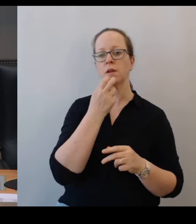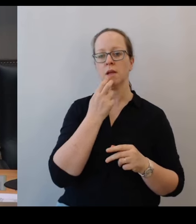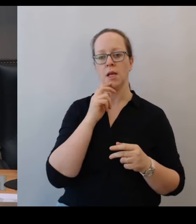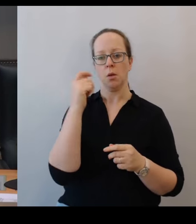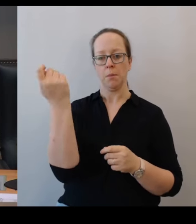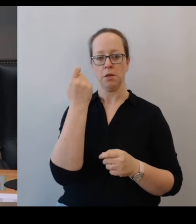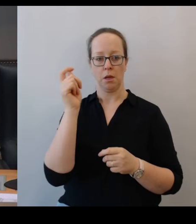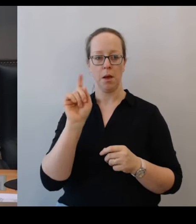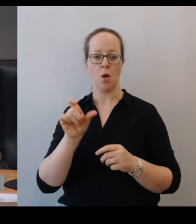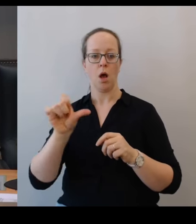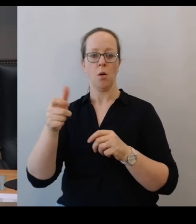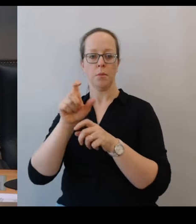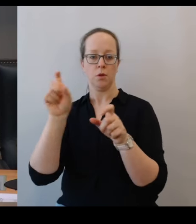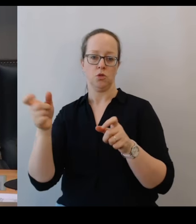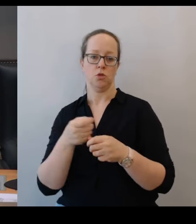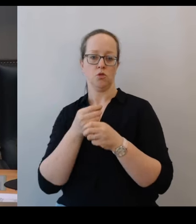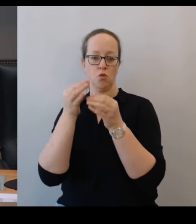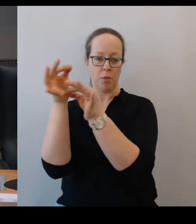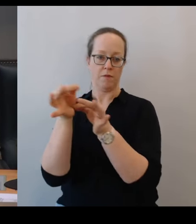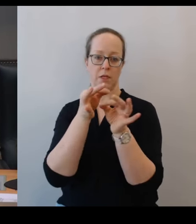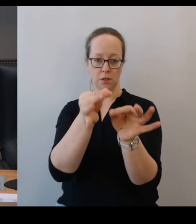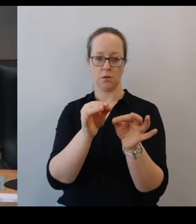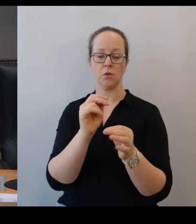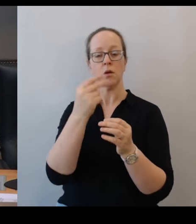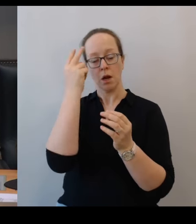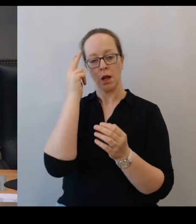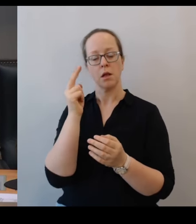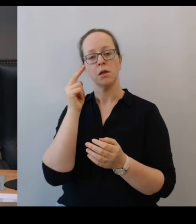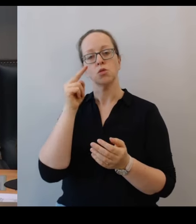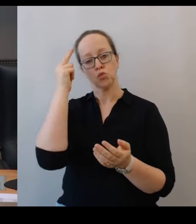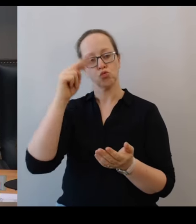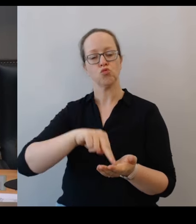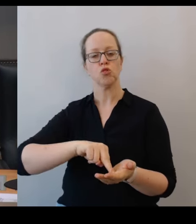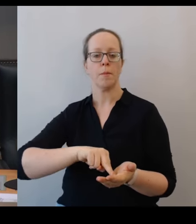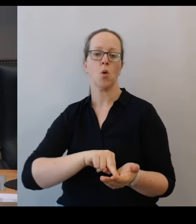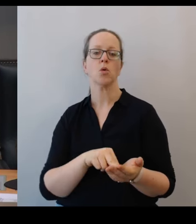Ich rufe dann auf die laufende Nummer 3.2, die Priorität der Fraktion Bündnis 90 Die Grünen mit dem